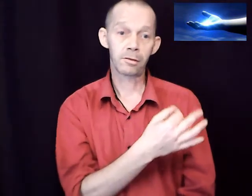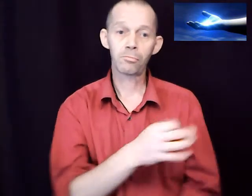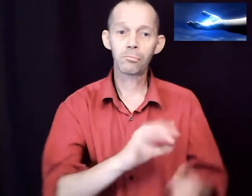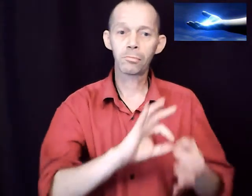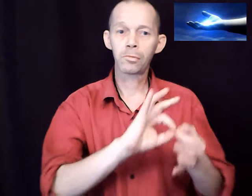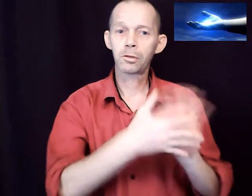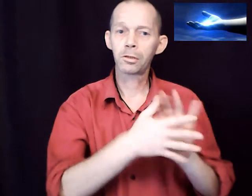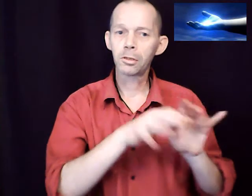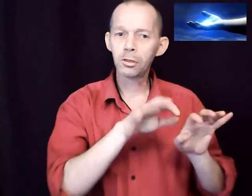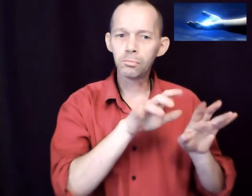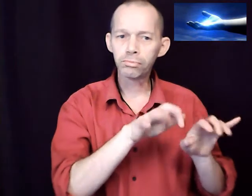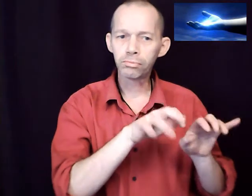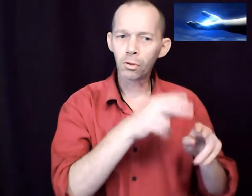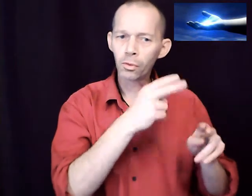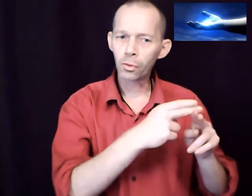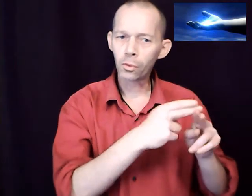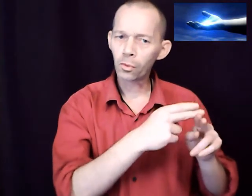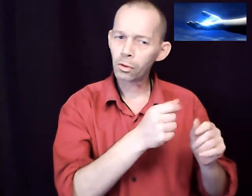Facile, qu'on peut trouver dans l'Internet.